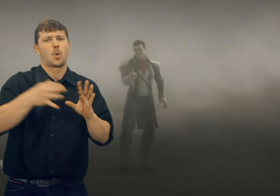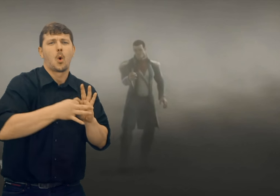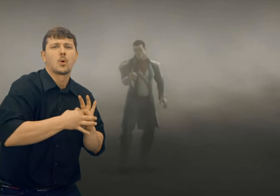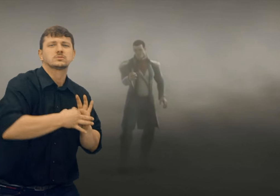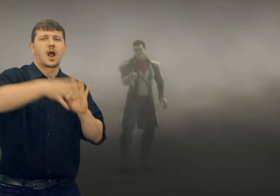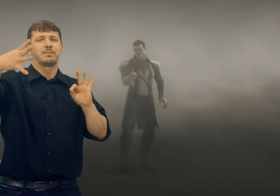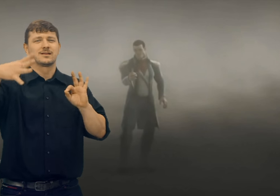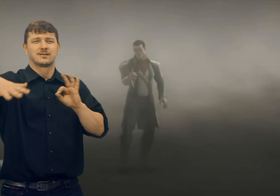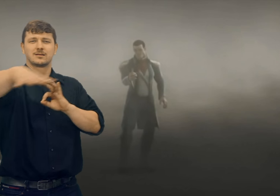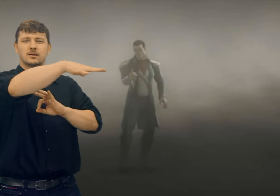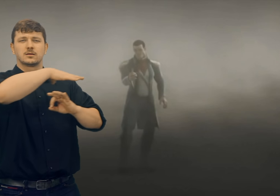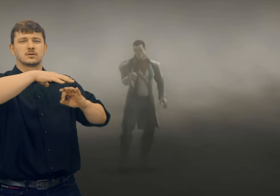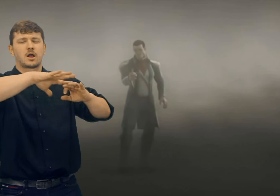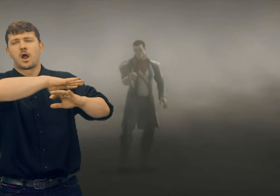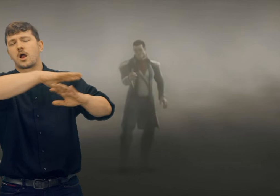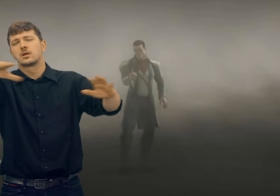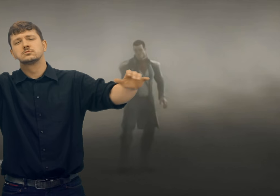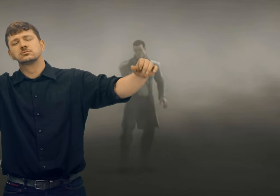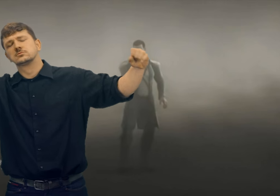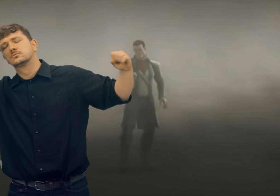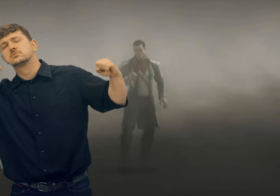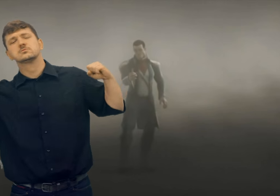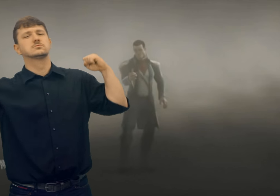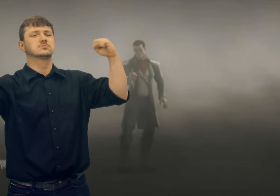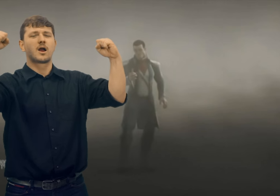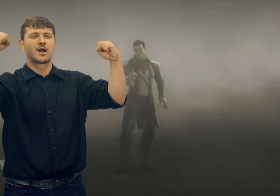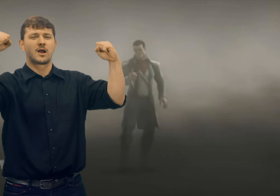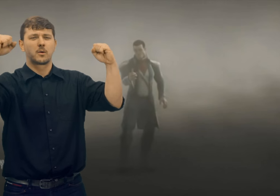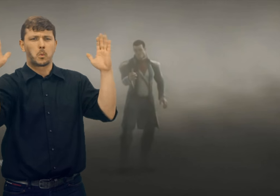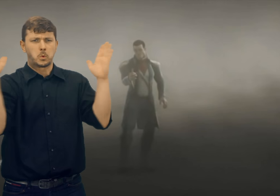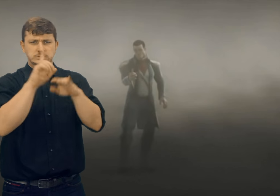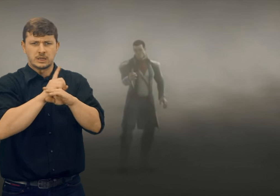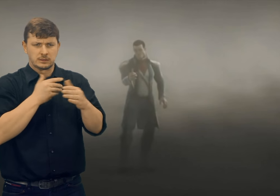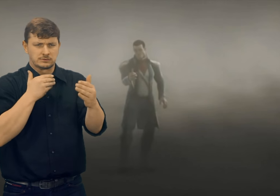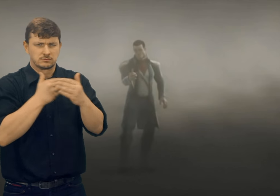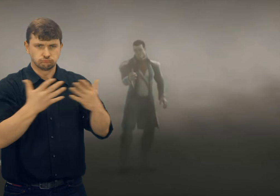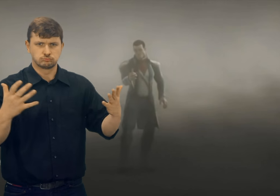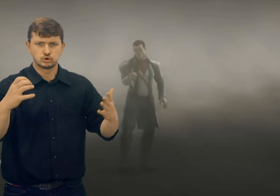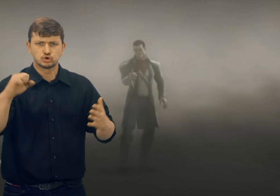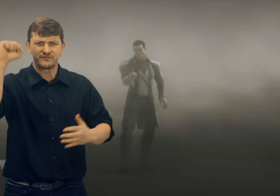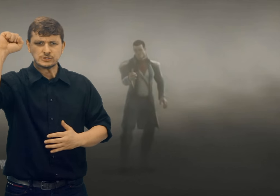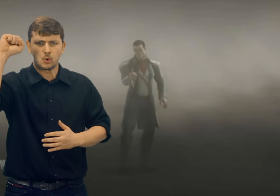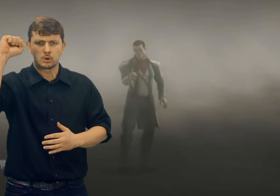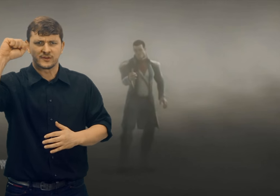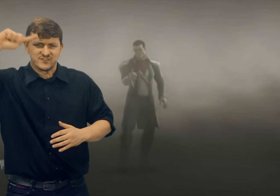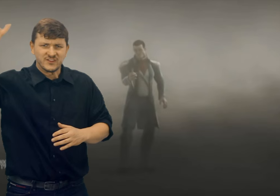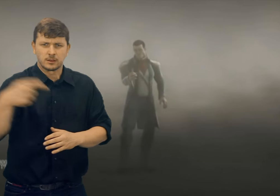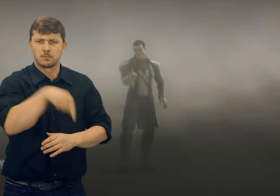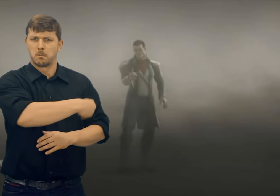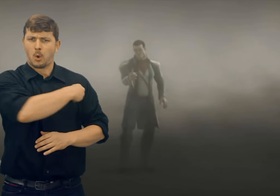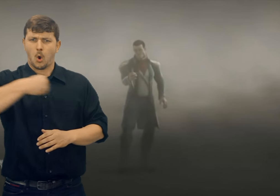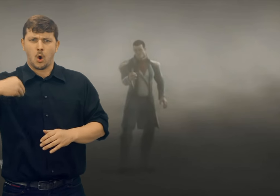Polen war wieder unabhängig und die Freude war groß. Doch die Freude war nur kurz, denn die Sowjets ...